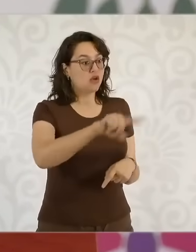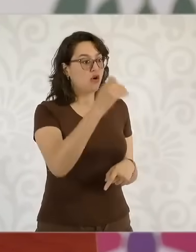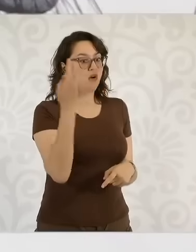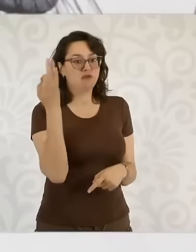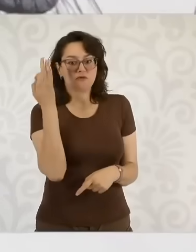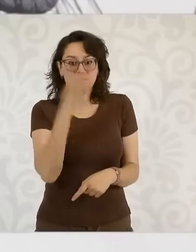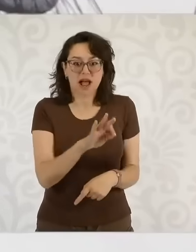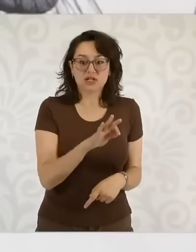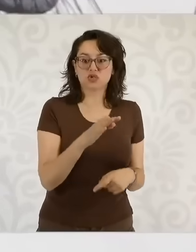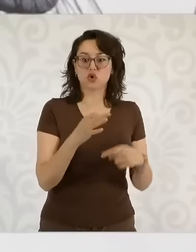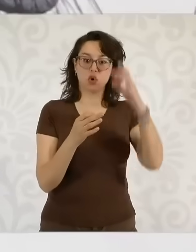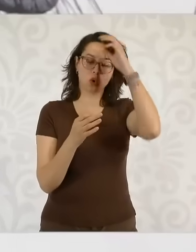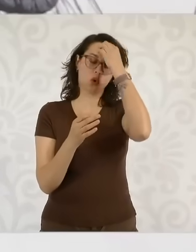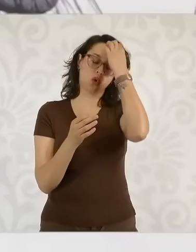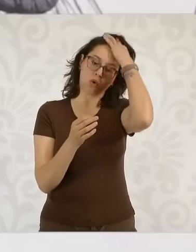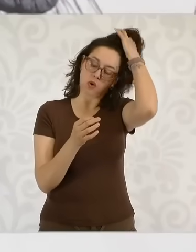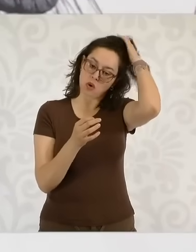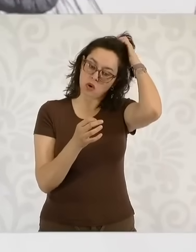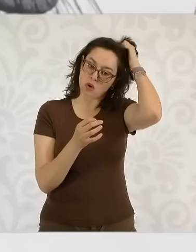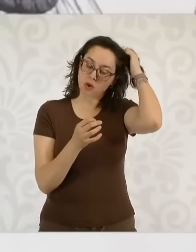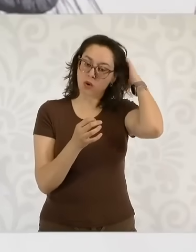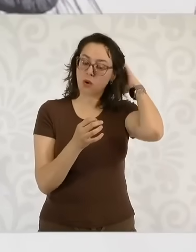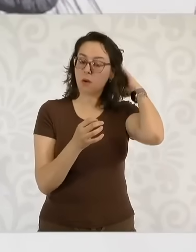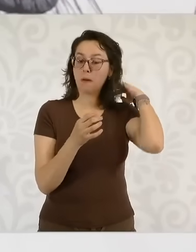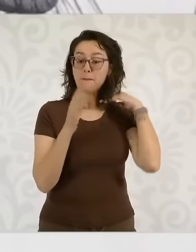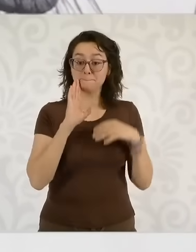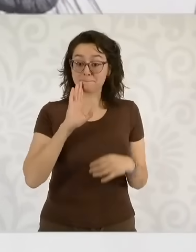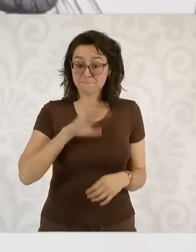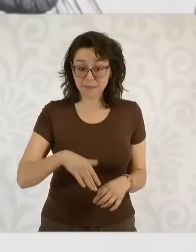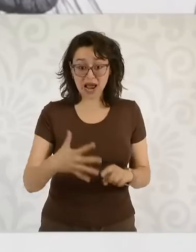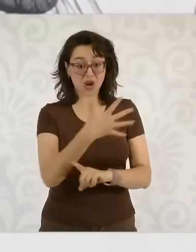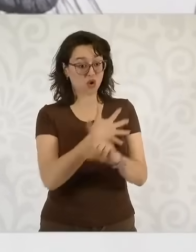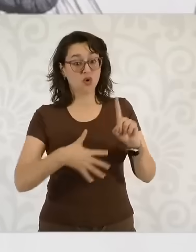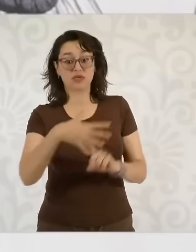y de ahí se retoma por algunas otras personas en los Estados Unidos